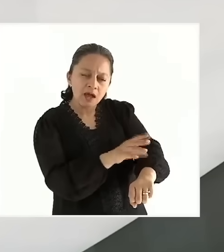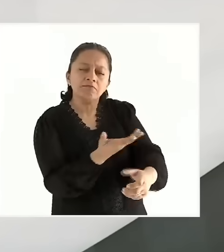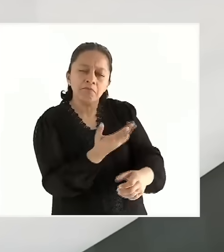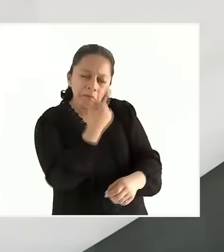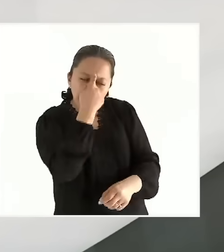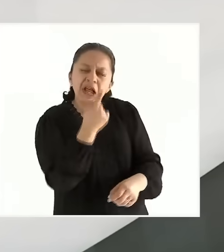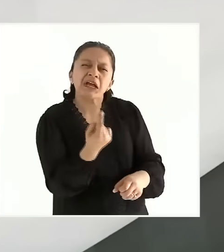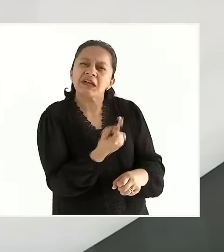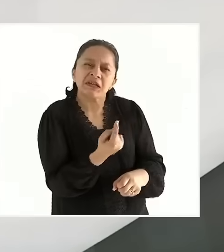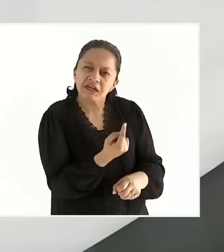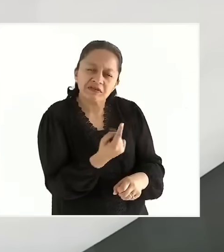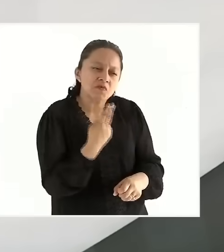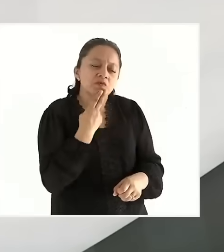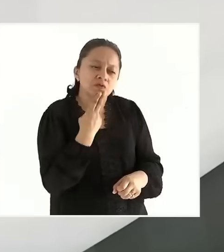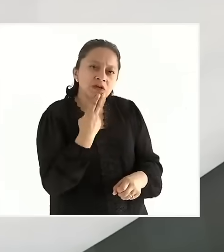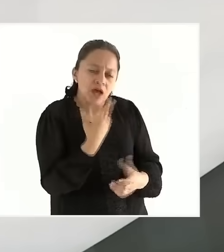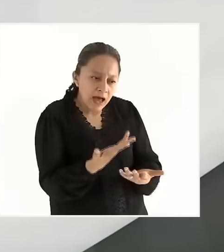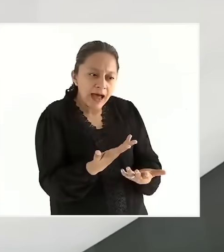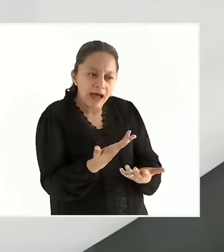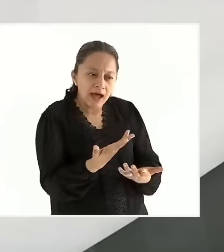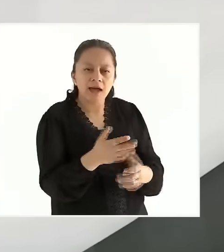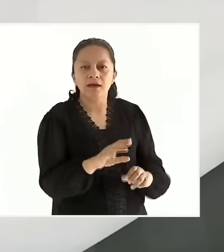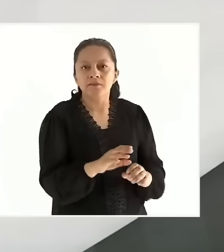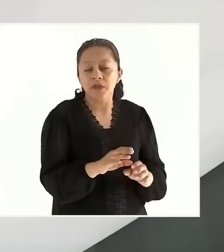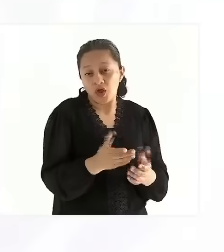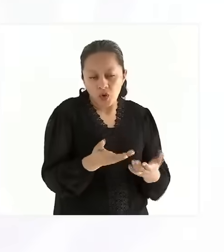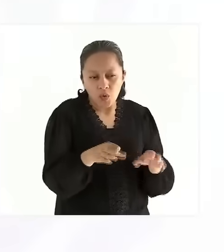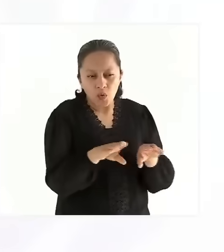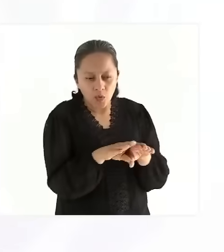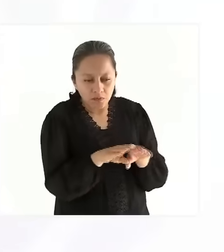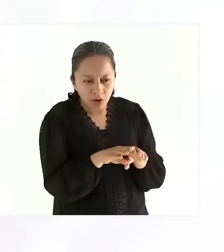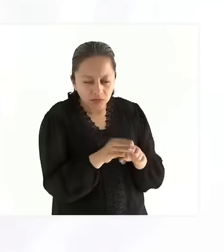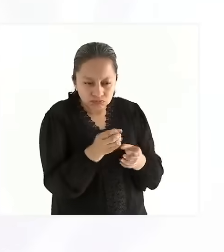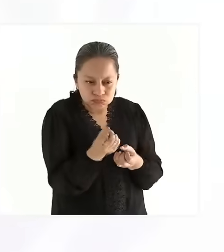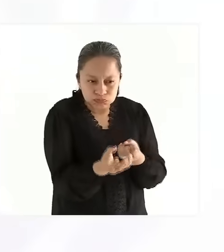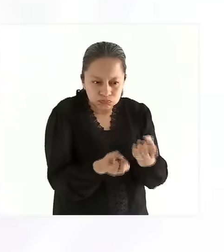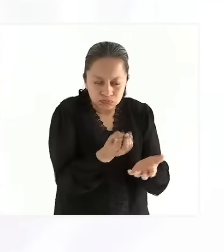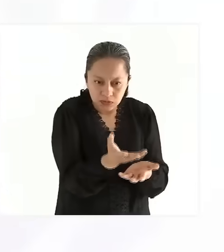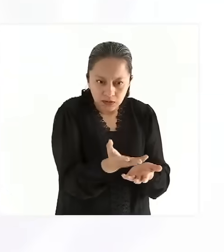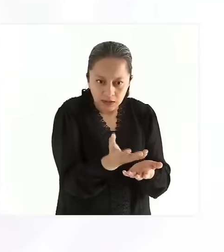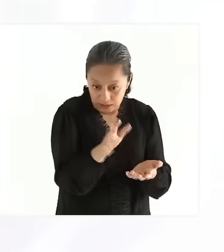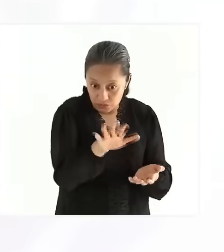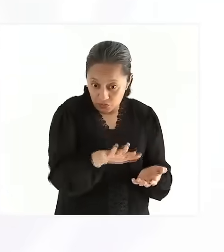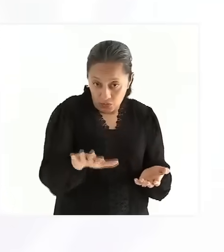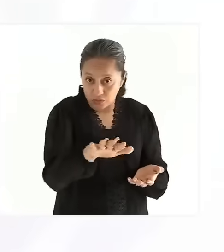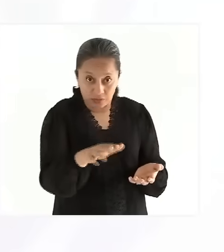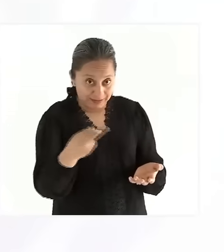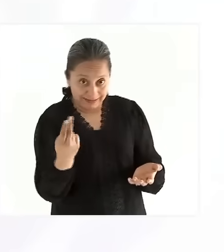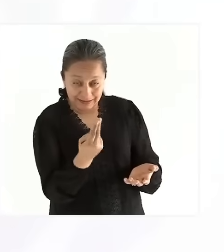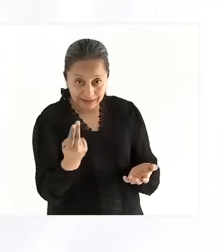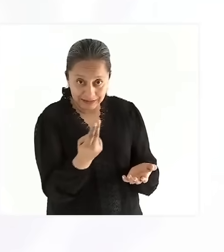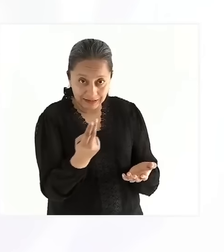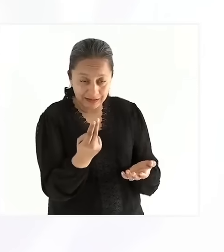se utiliza la energía eléctrica, cómo eficientar la demanda para que se genere menos energía si se